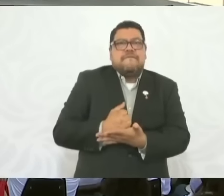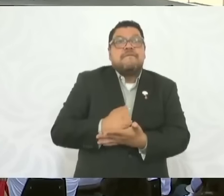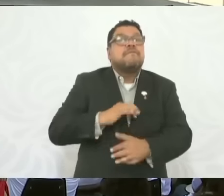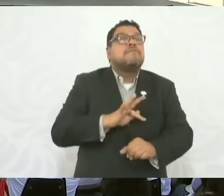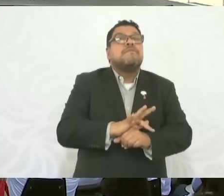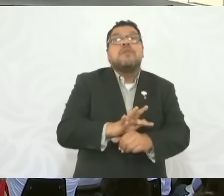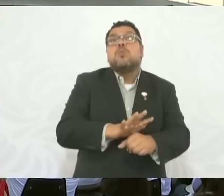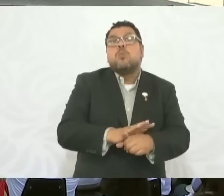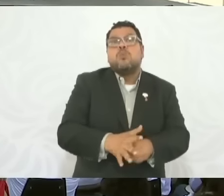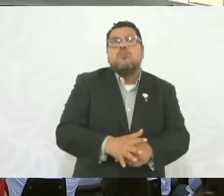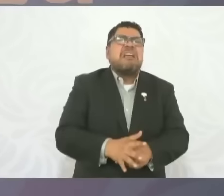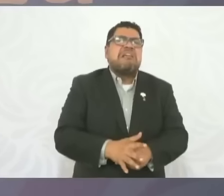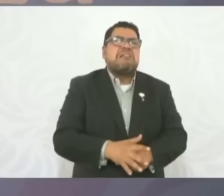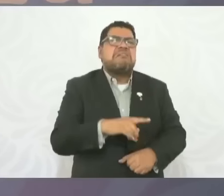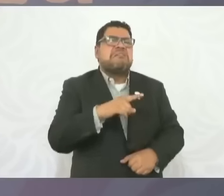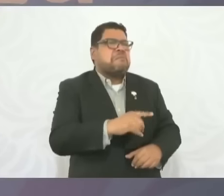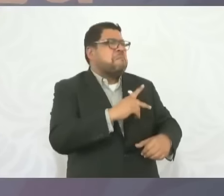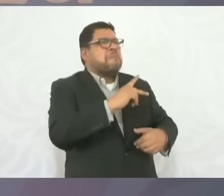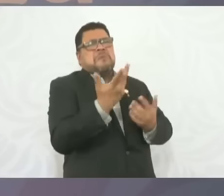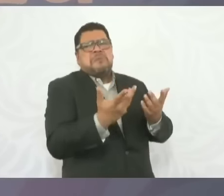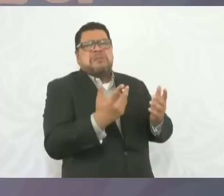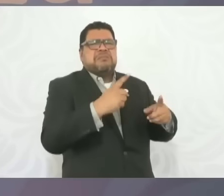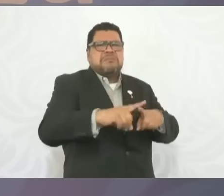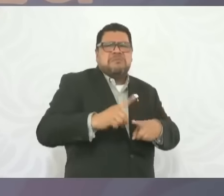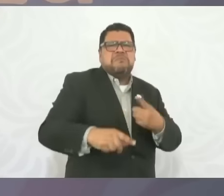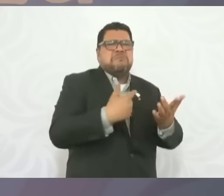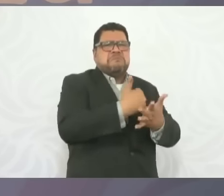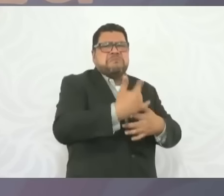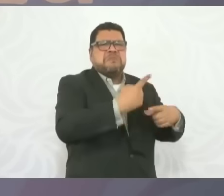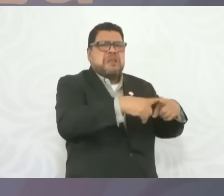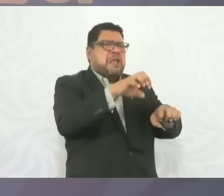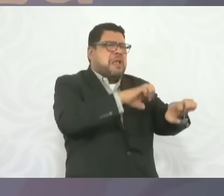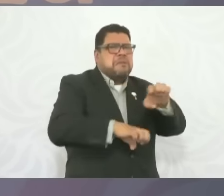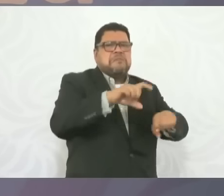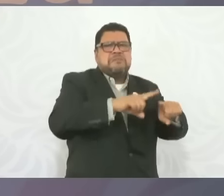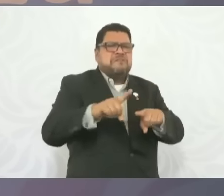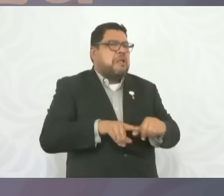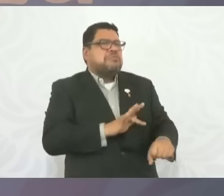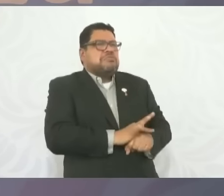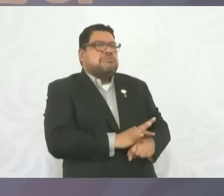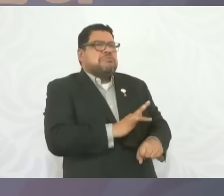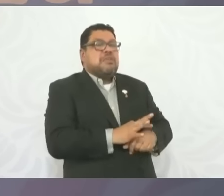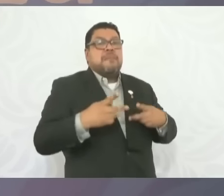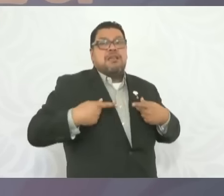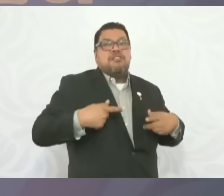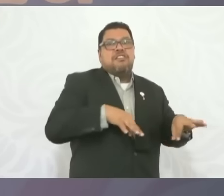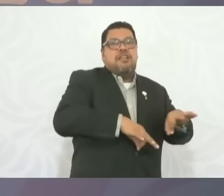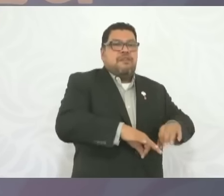el apoyo a los grandes corporativos, privilegios de los altos funcionarios públicos y corrupción.